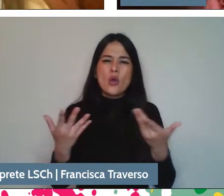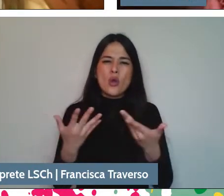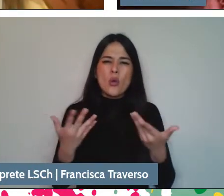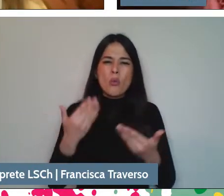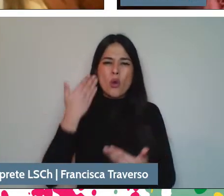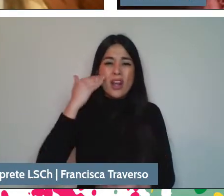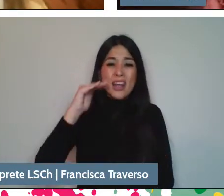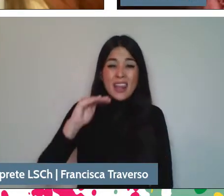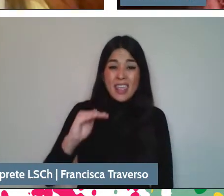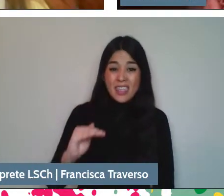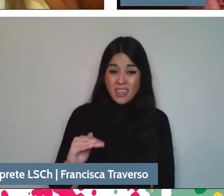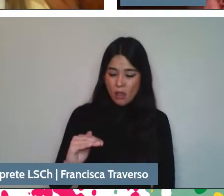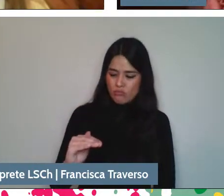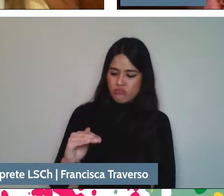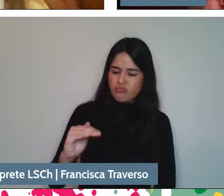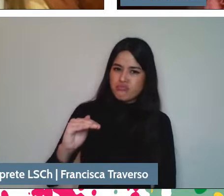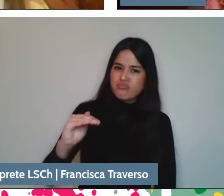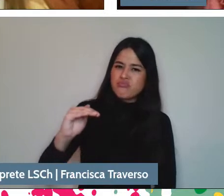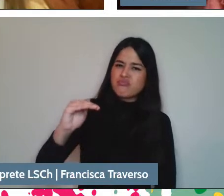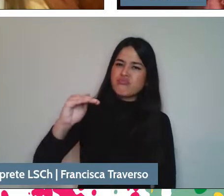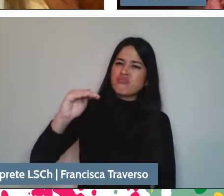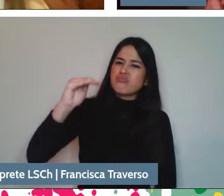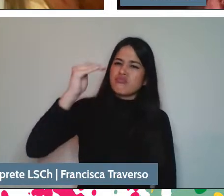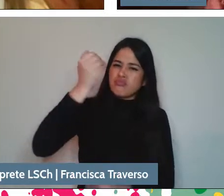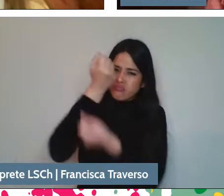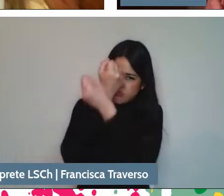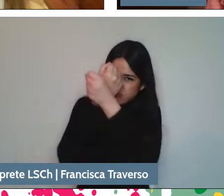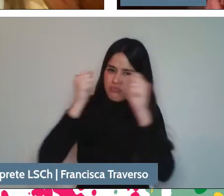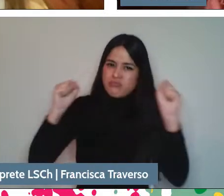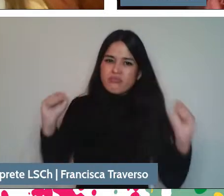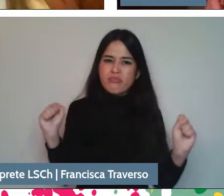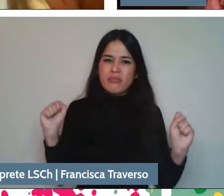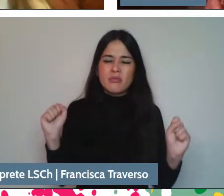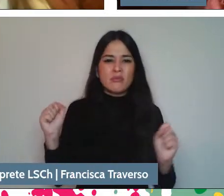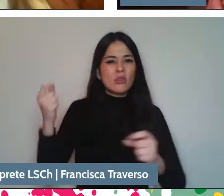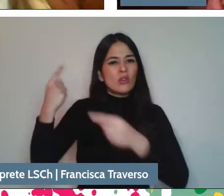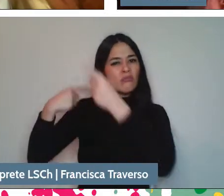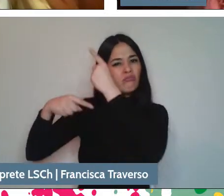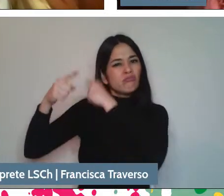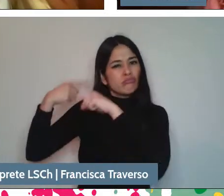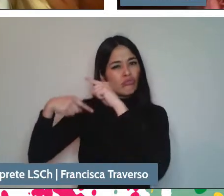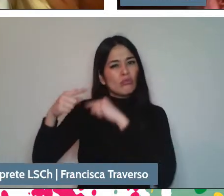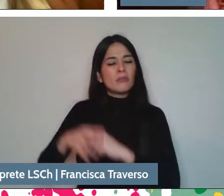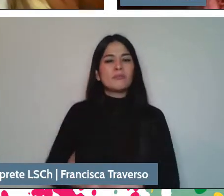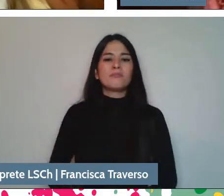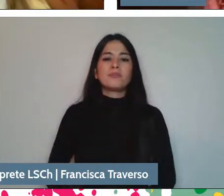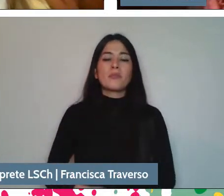y como eso tiene que ver con la biografía. Entonces, el dolor y el golpe